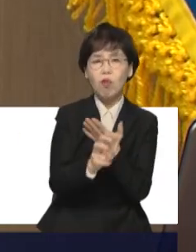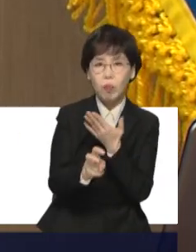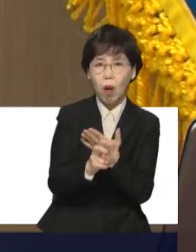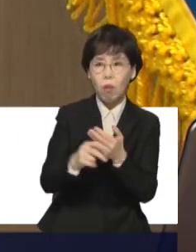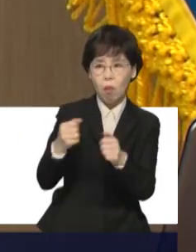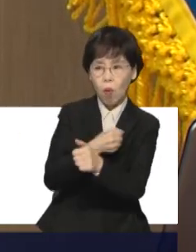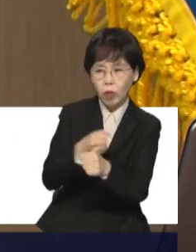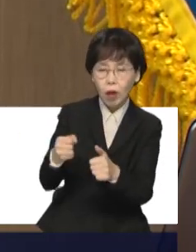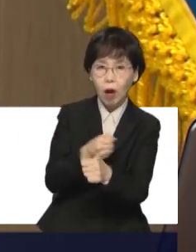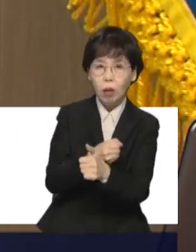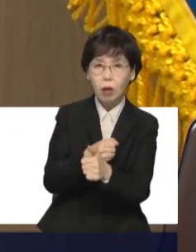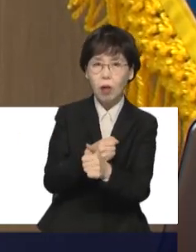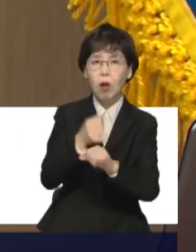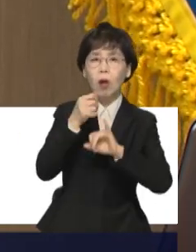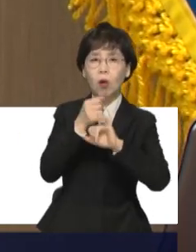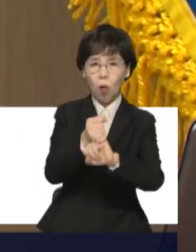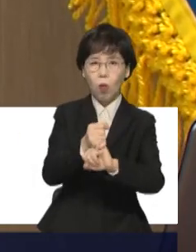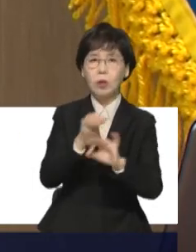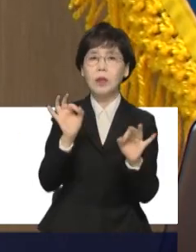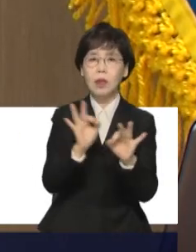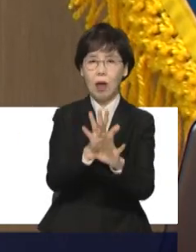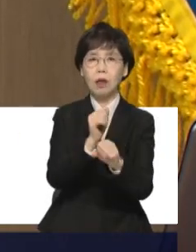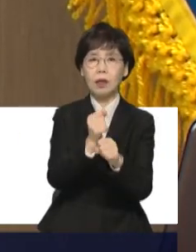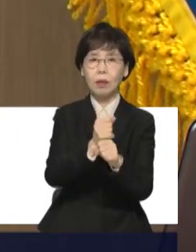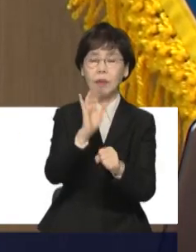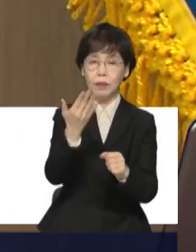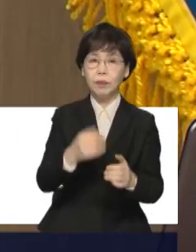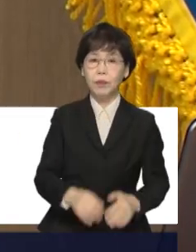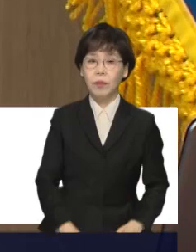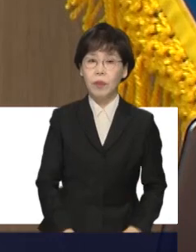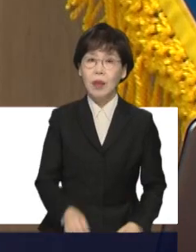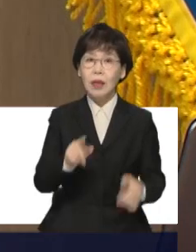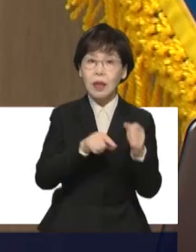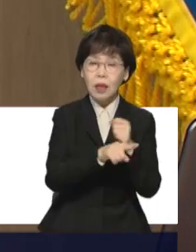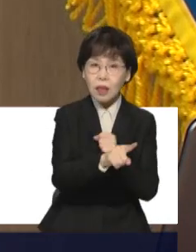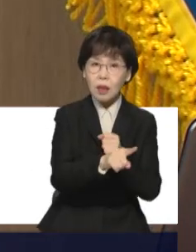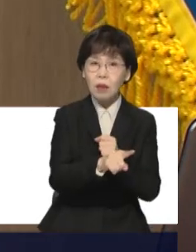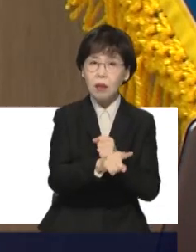추방해야 합니다. 이는 이론의 여지가 없습니다.